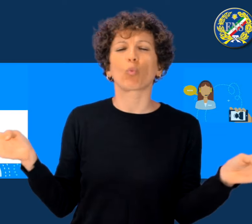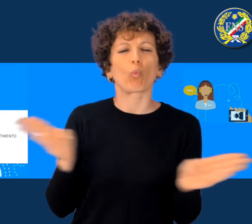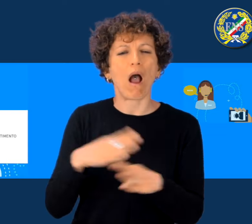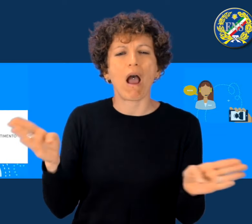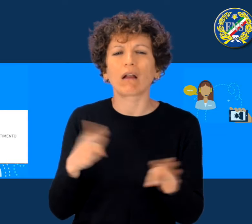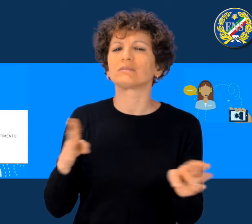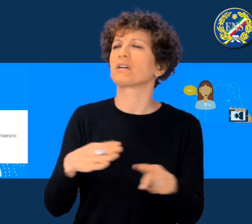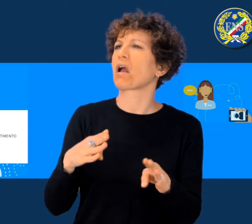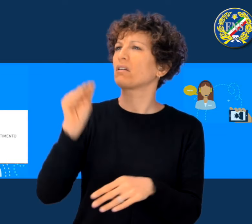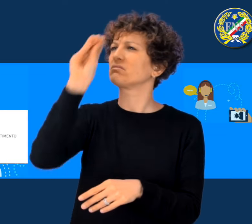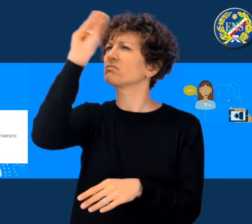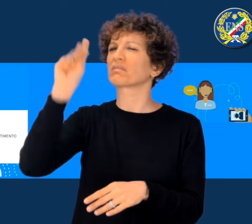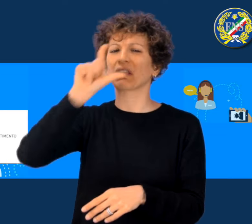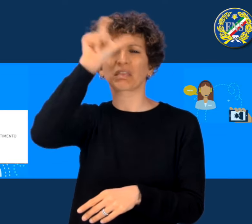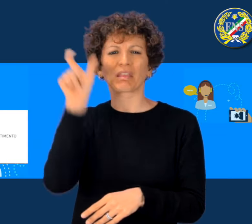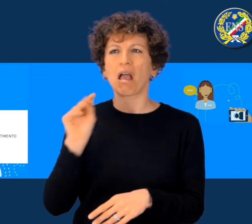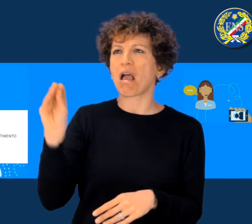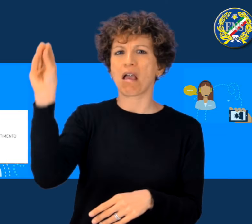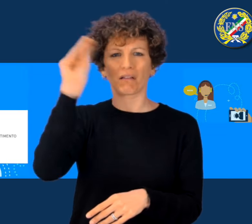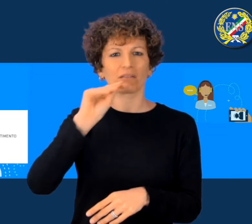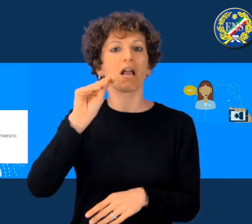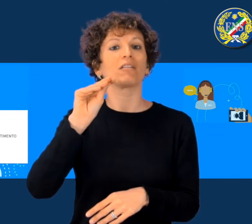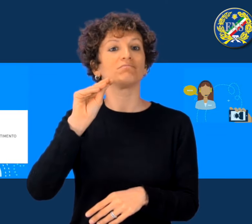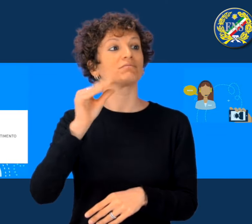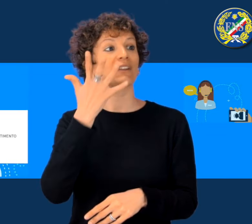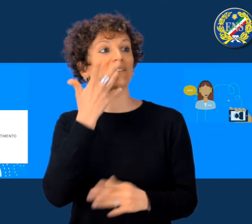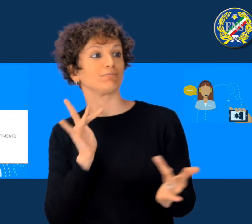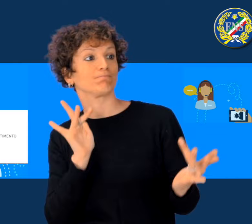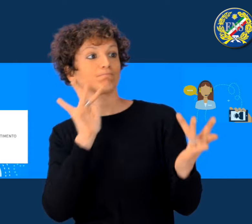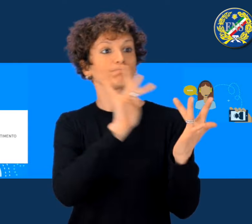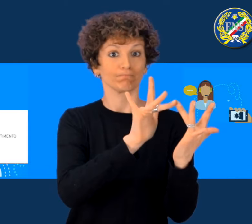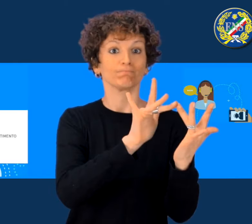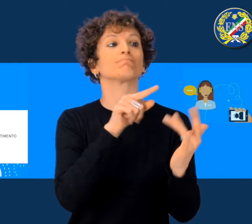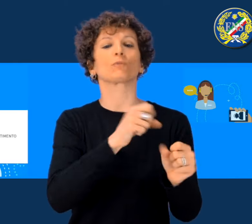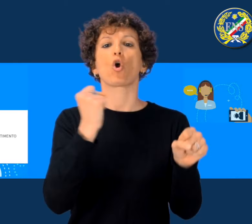ovunque si trovi e in qualunque regione d'Italia,